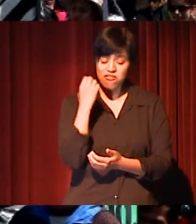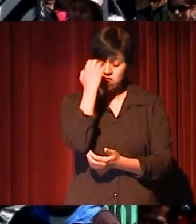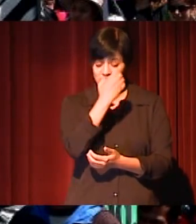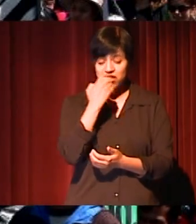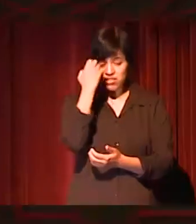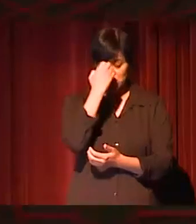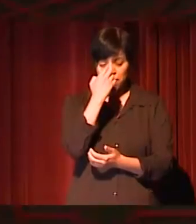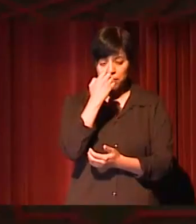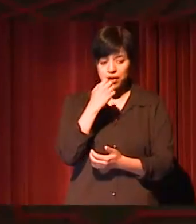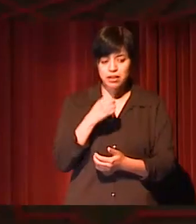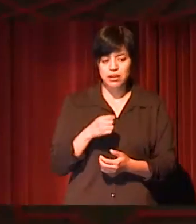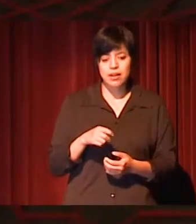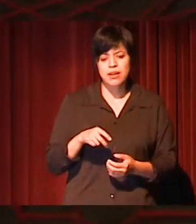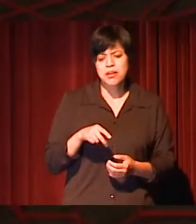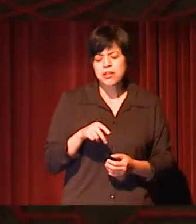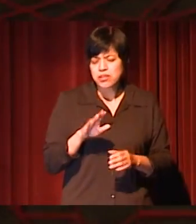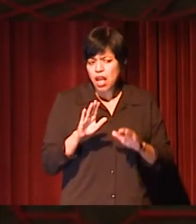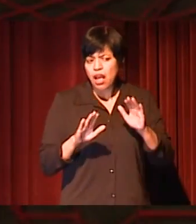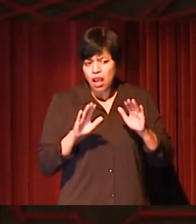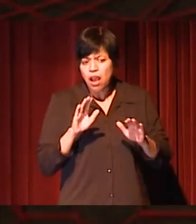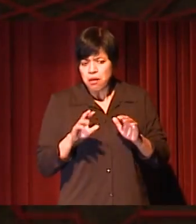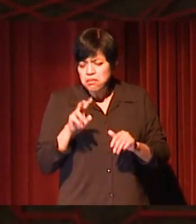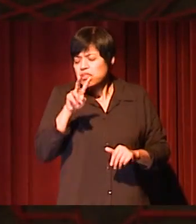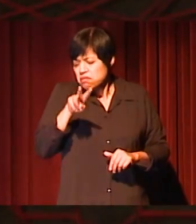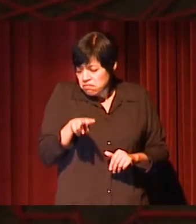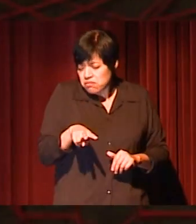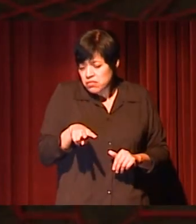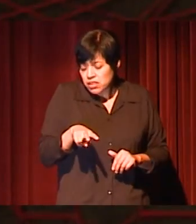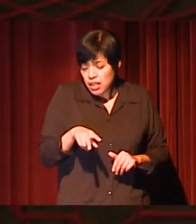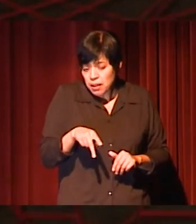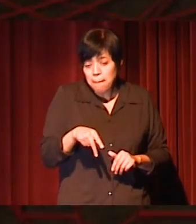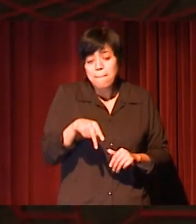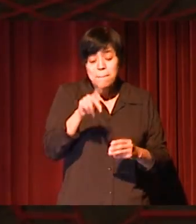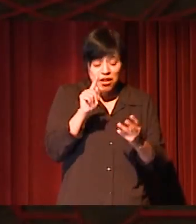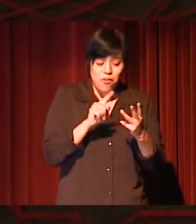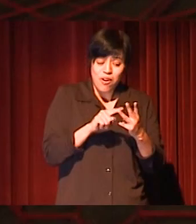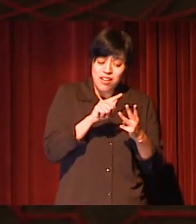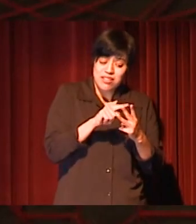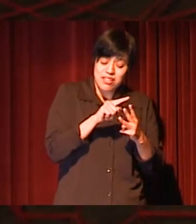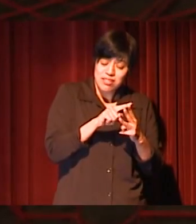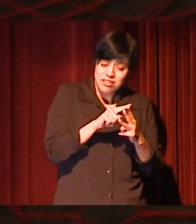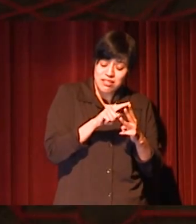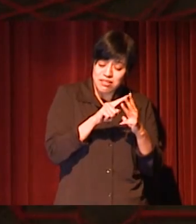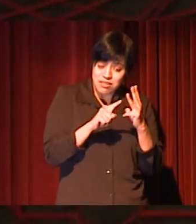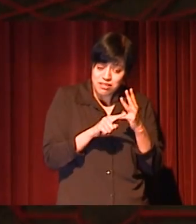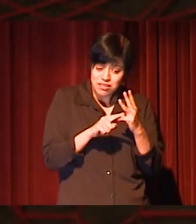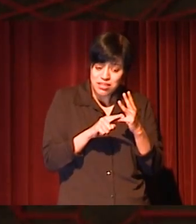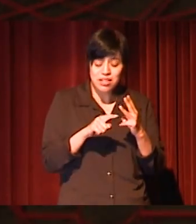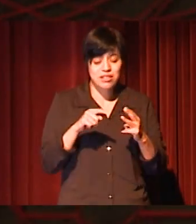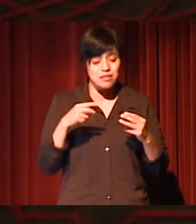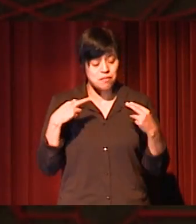Y aunque algo de este último estereotipo podrá ser cierto, estas tres cosas nos dejan ver algo muy claro: